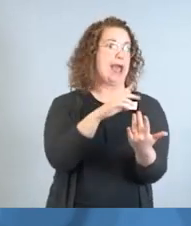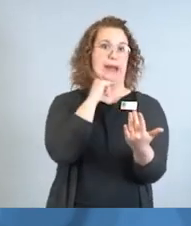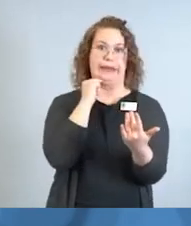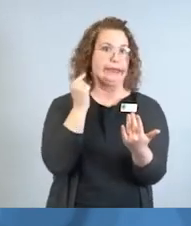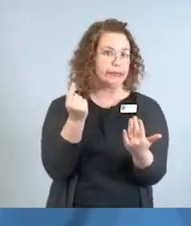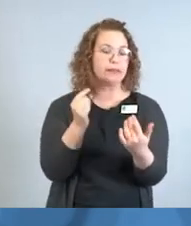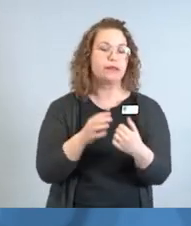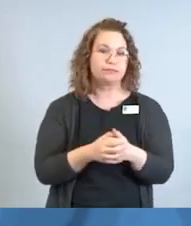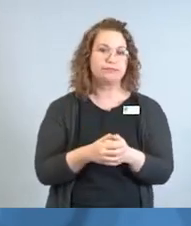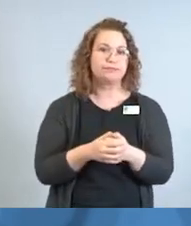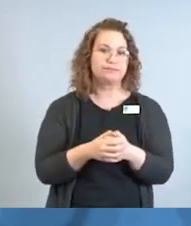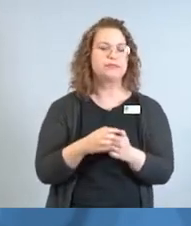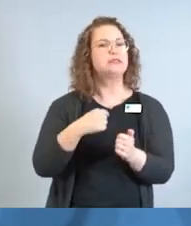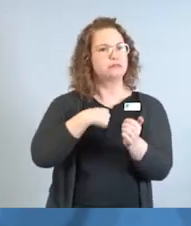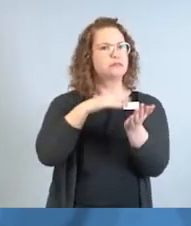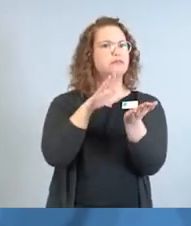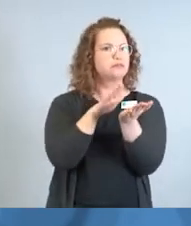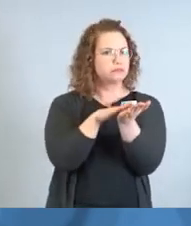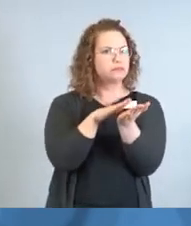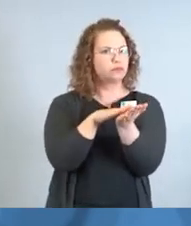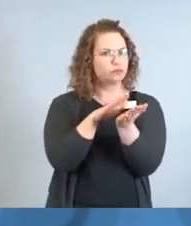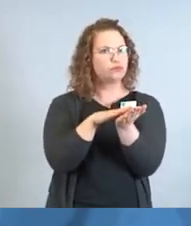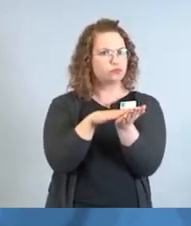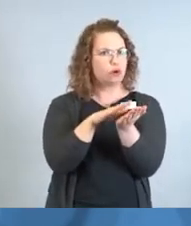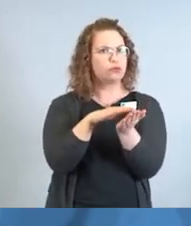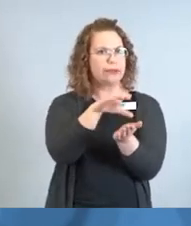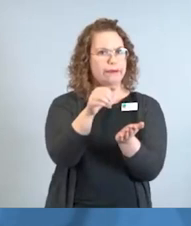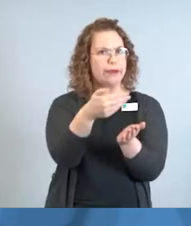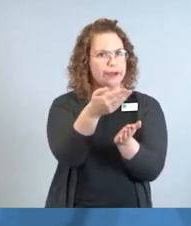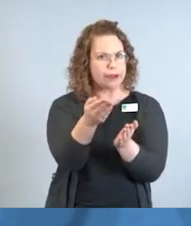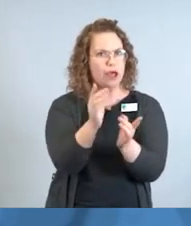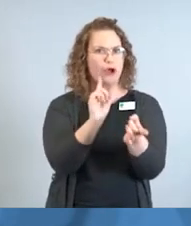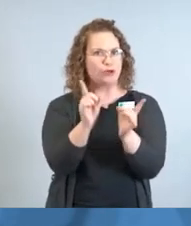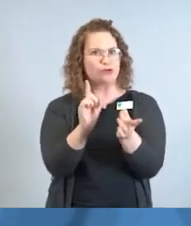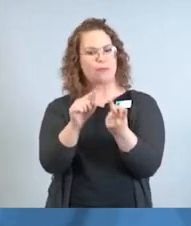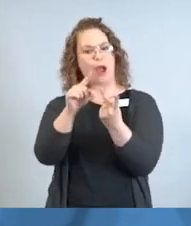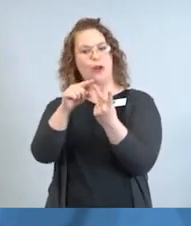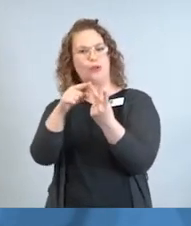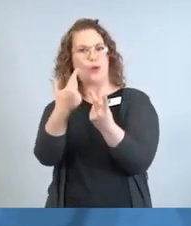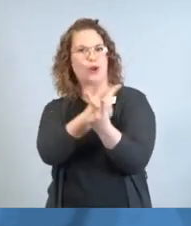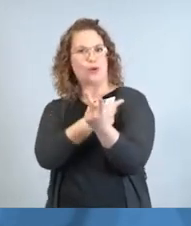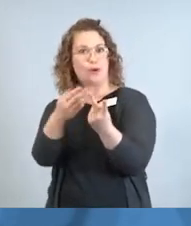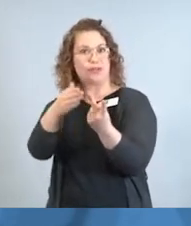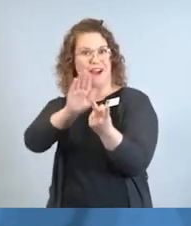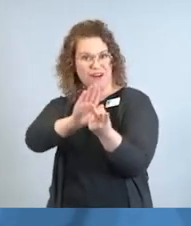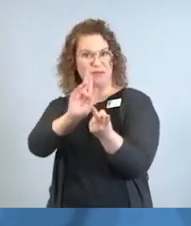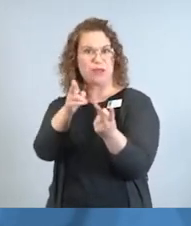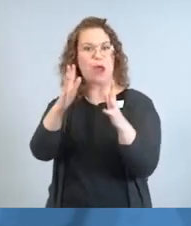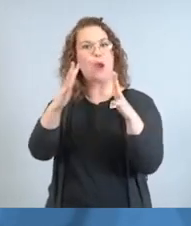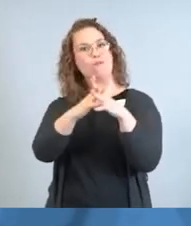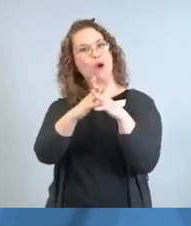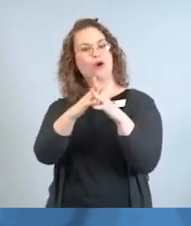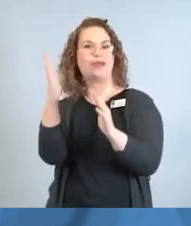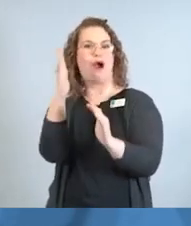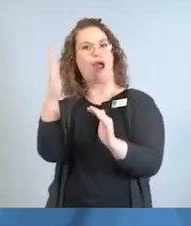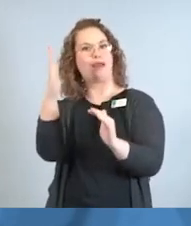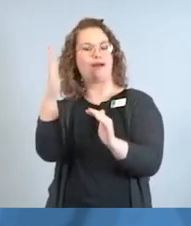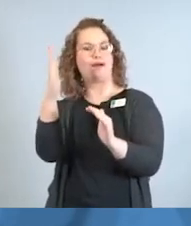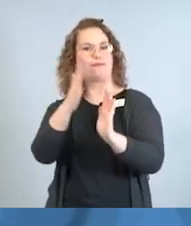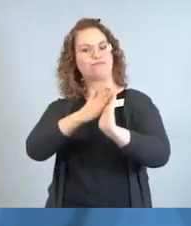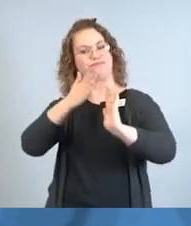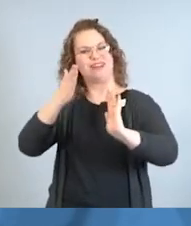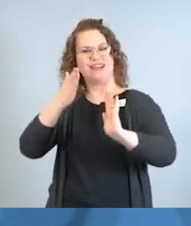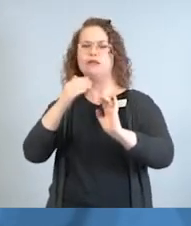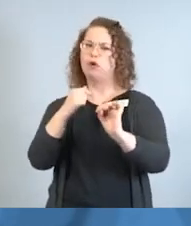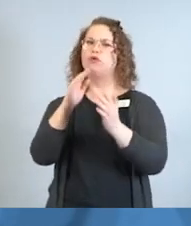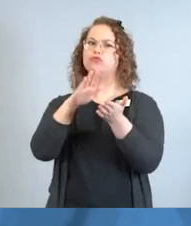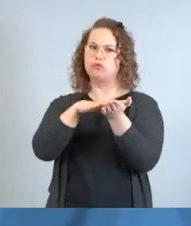Kehottaisin käymään kotikunnassa sitten, kun on kakkosrokotuksen aika, jos kakkosrokotus osuu mökkeilykaudelle.